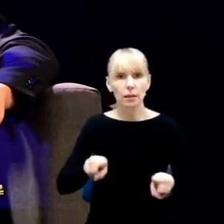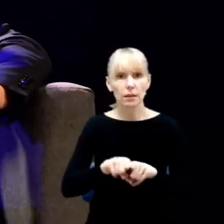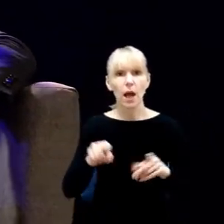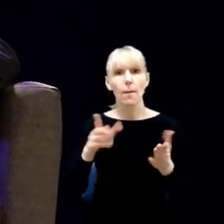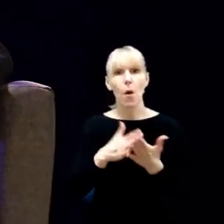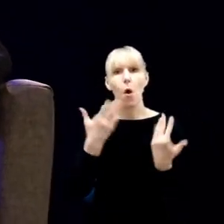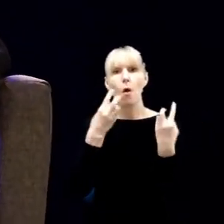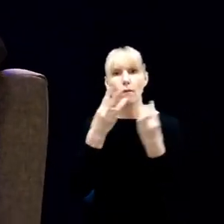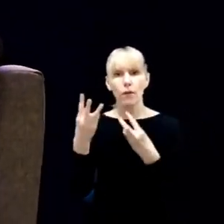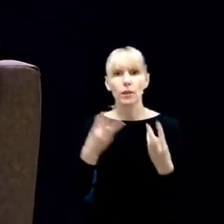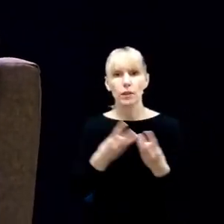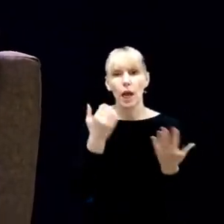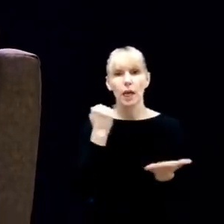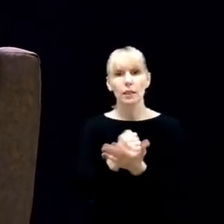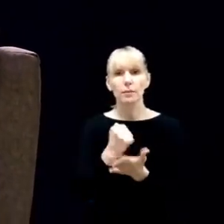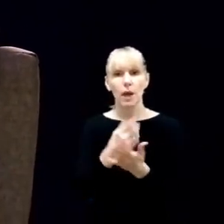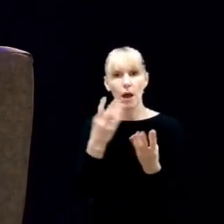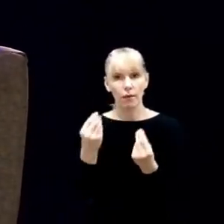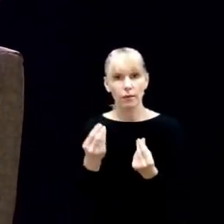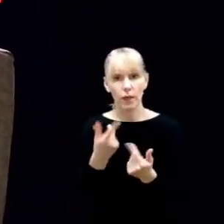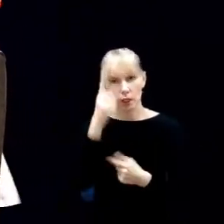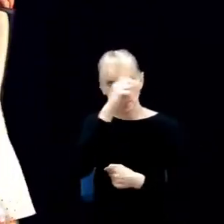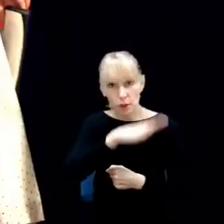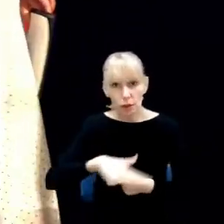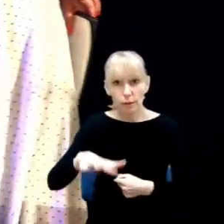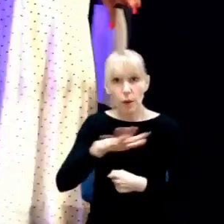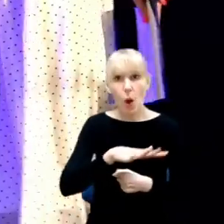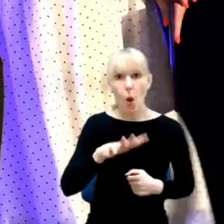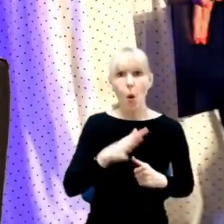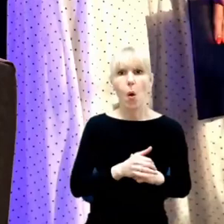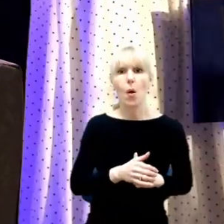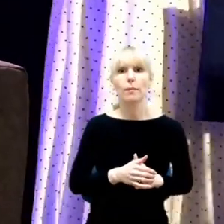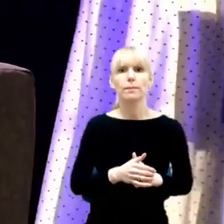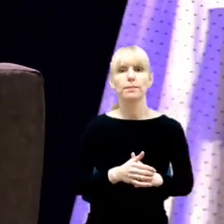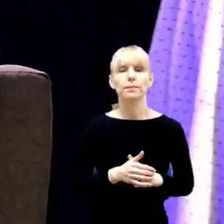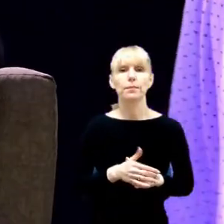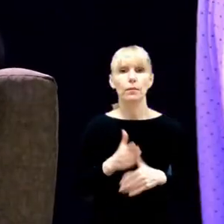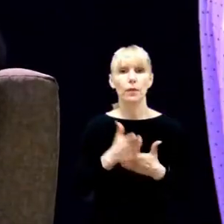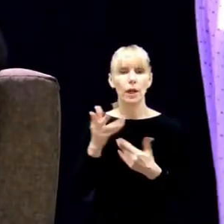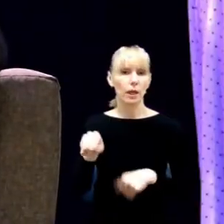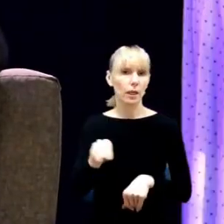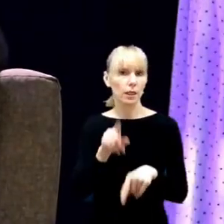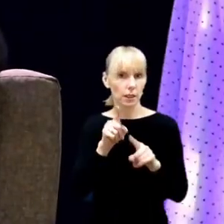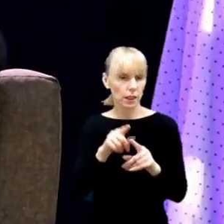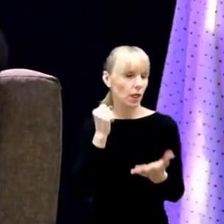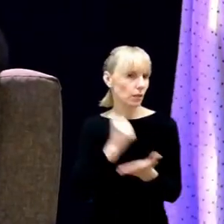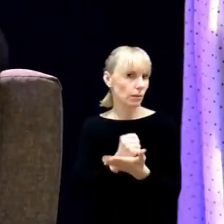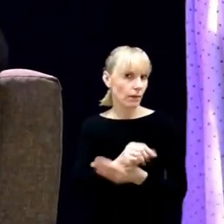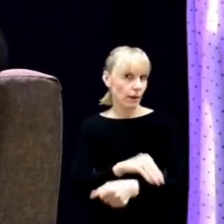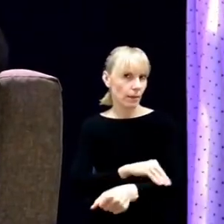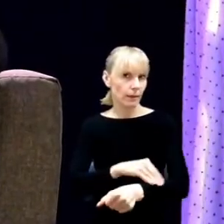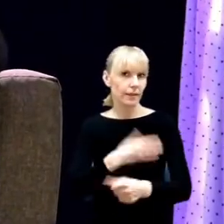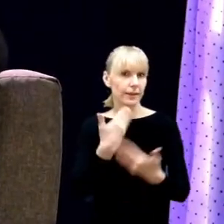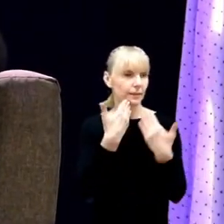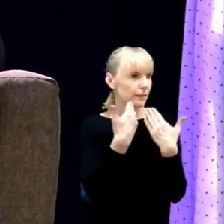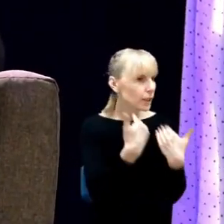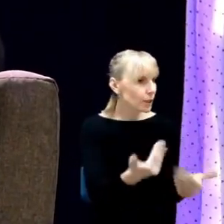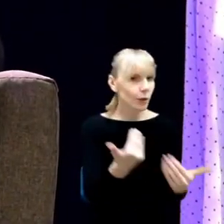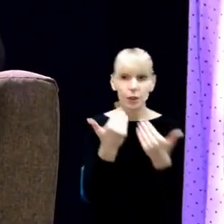finansowe, kwestie społeczne, kwestie materiałowe. Dziękuję Państwu bardzo za uwagę. Zapraszam na obiad.